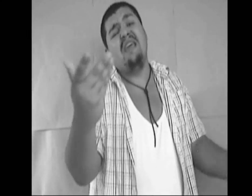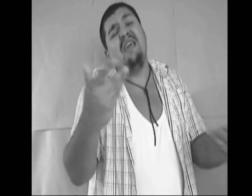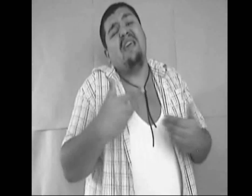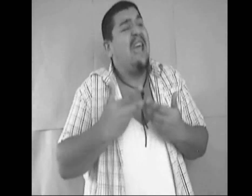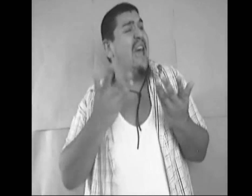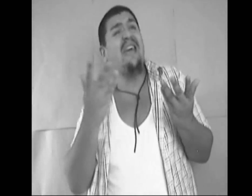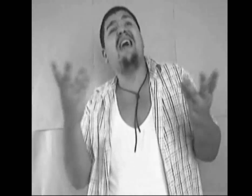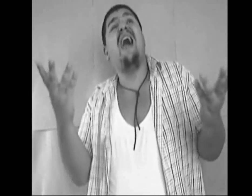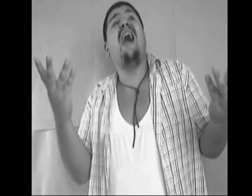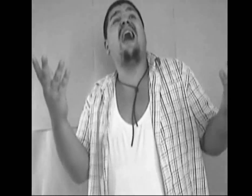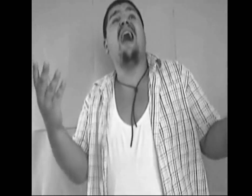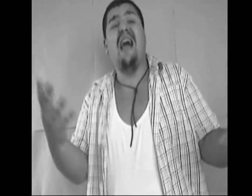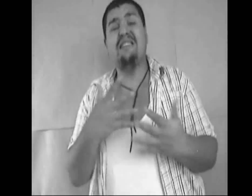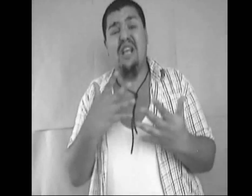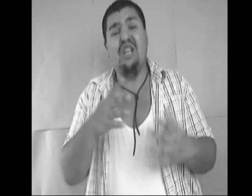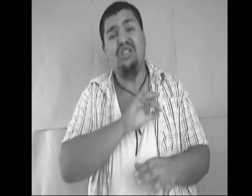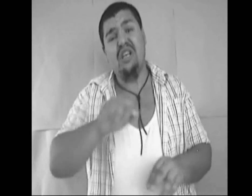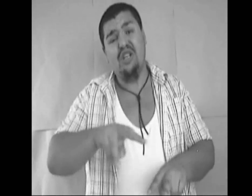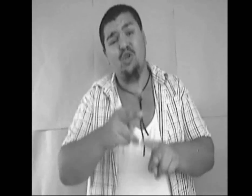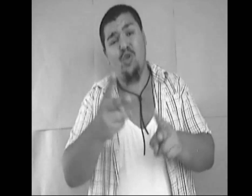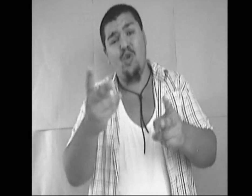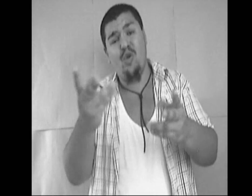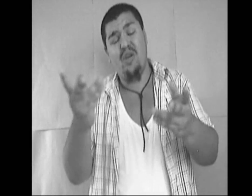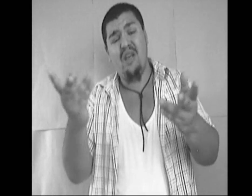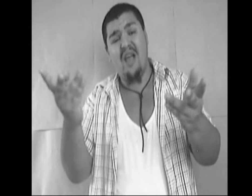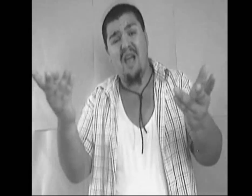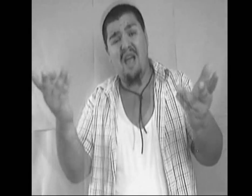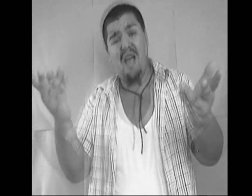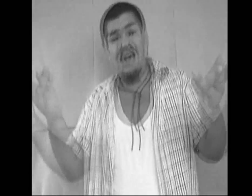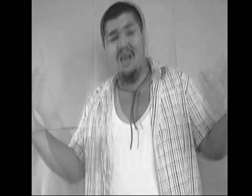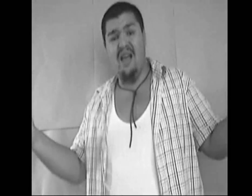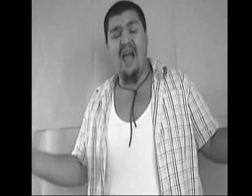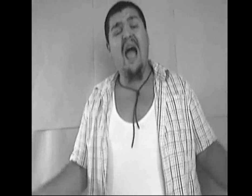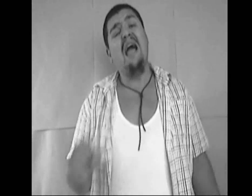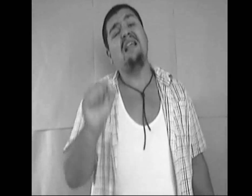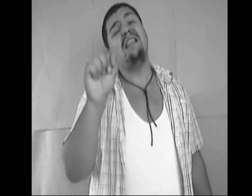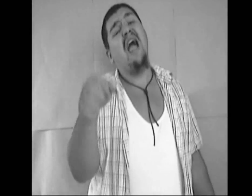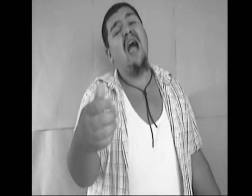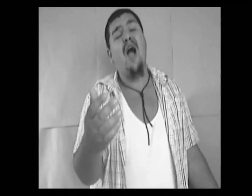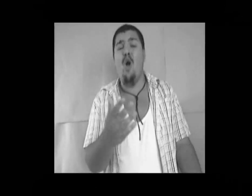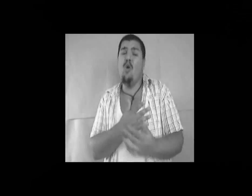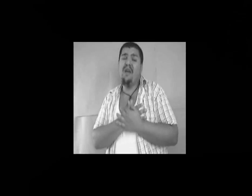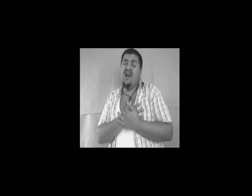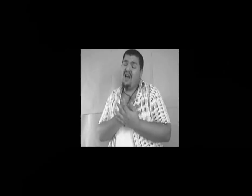кажи ми как да дишам и друга да обичам tell me how to breathe and to love another